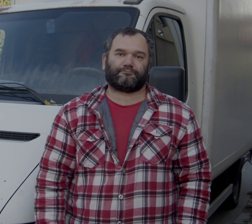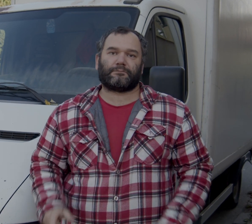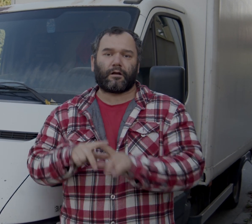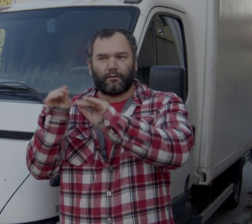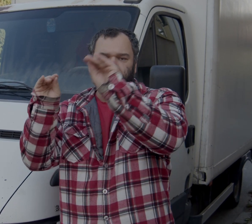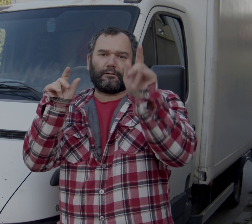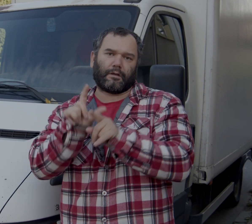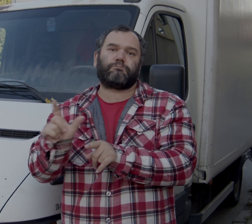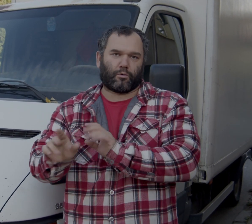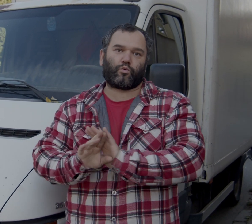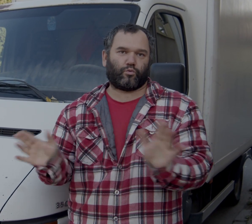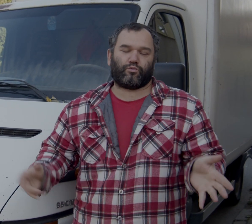Používam ju všade.